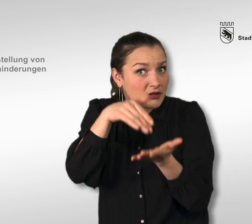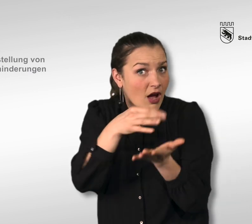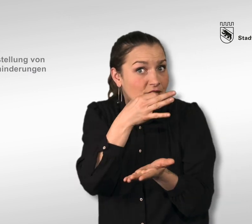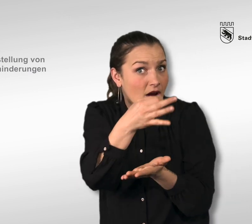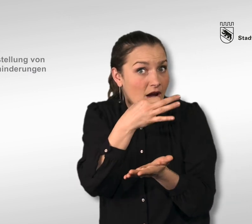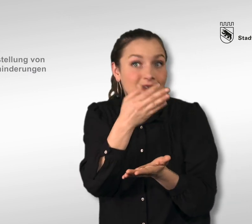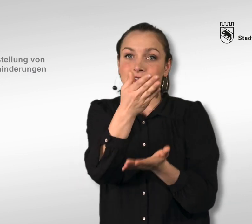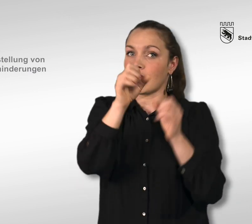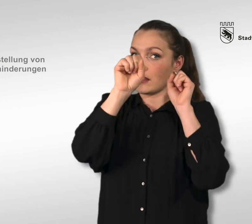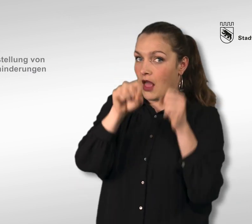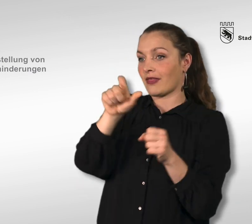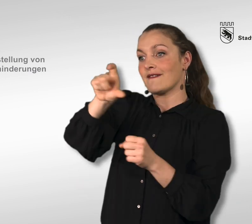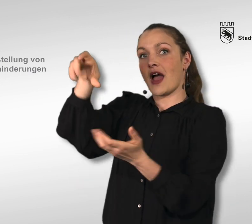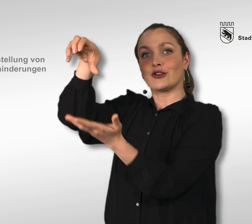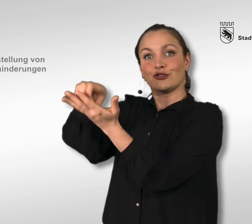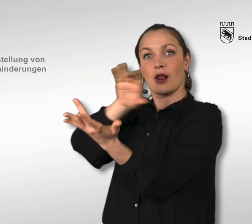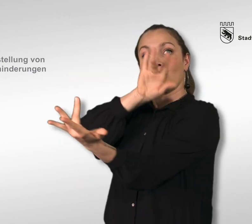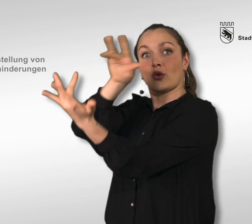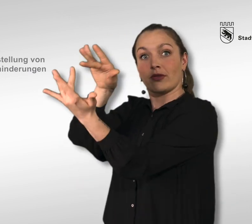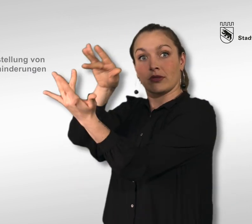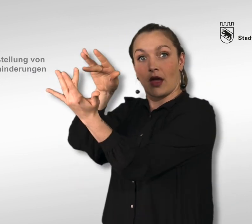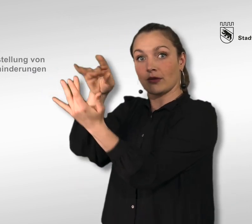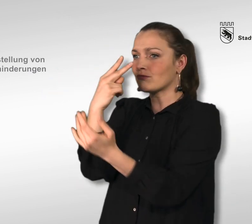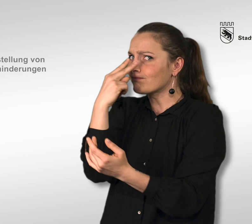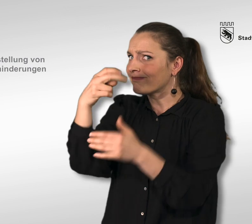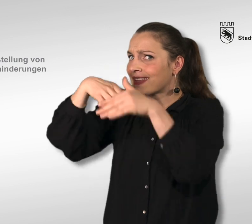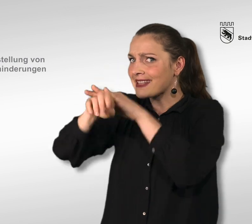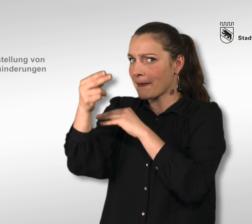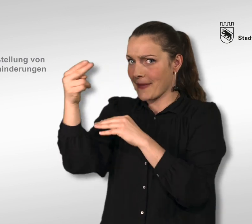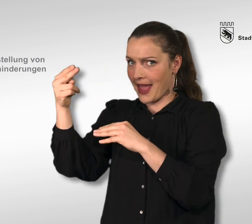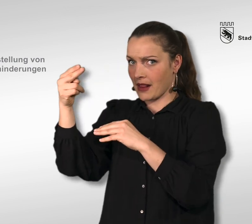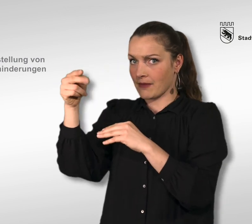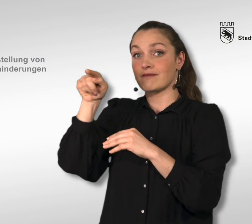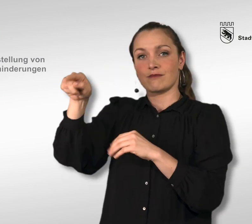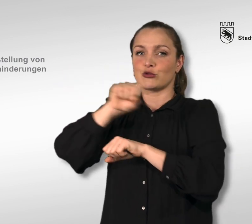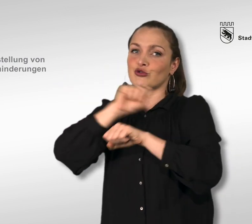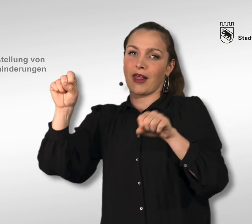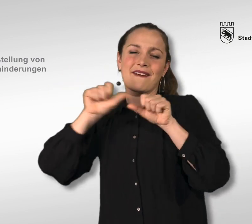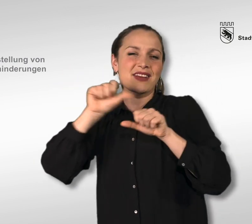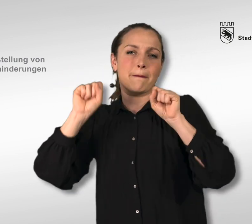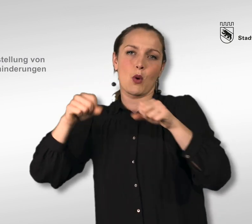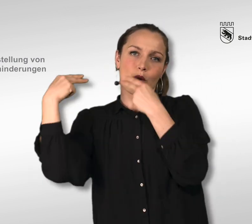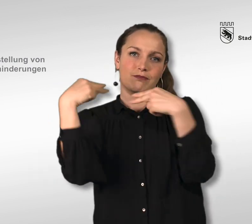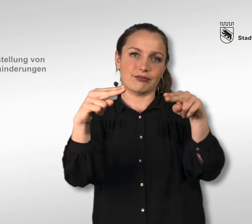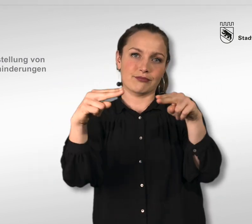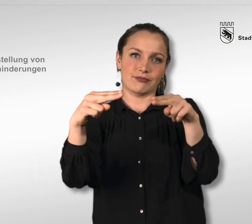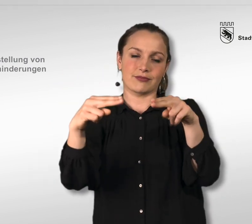Haben Sie Fragen? Kontaktieren Sie die Fachstelle über die angegebene E-Mailadresse. Wir werden so rasch als möglich Kontakt mit Ihnen aufnehmen.